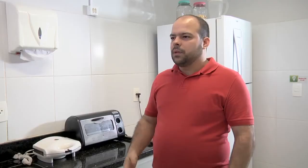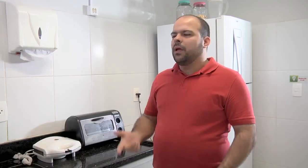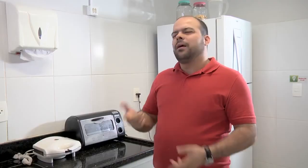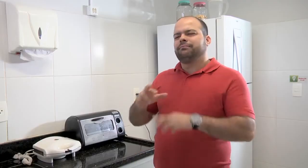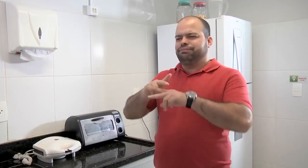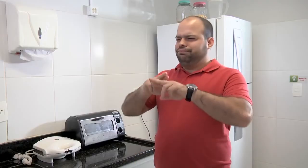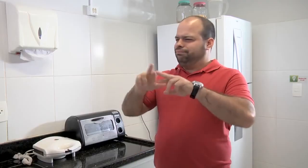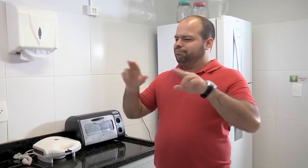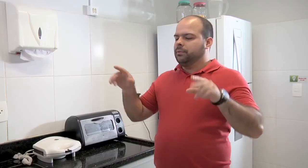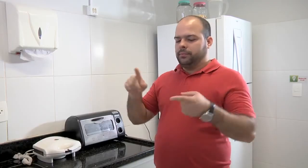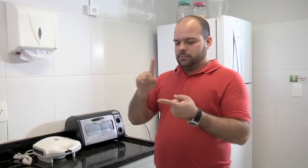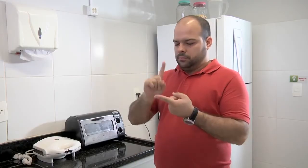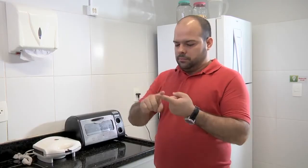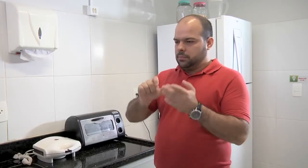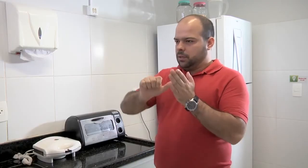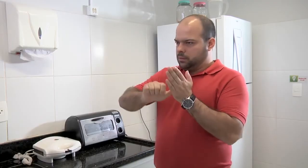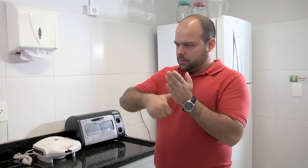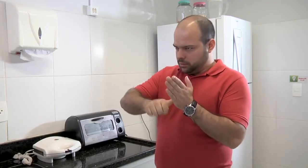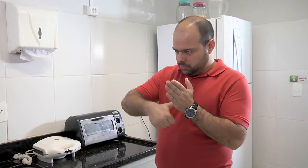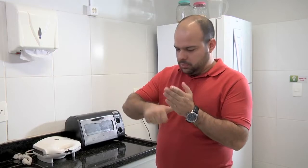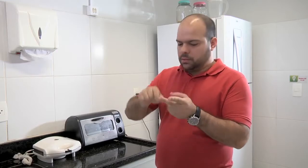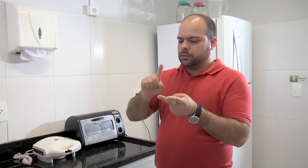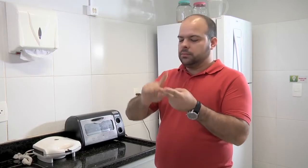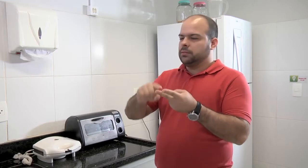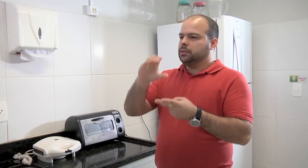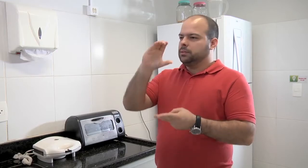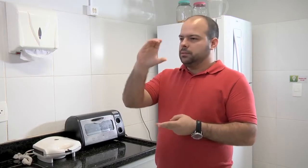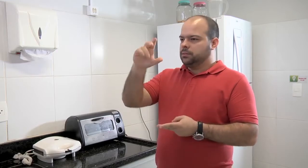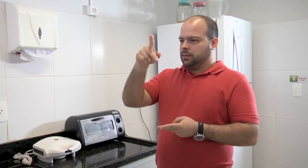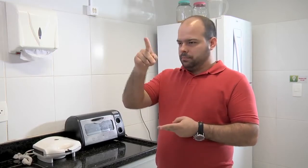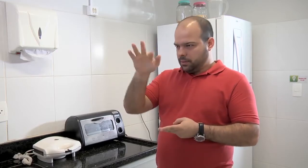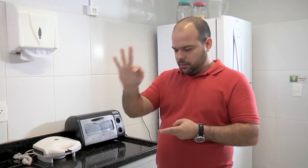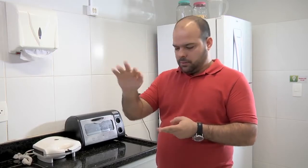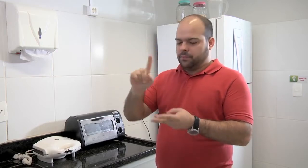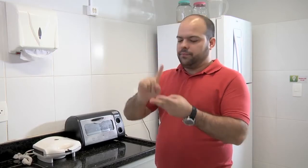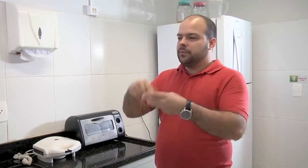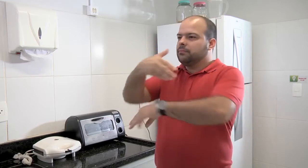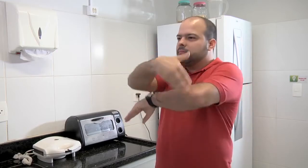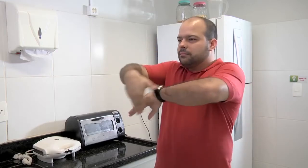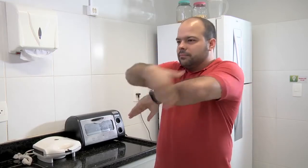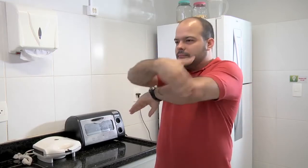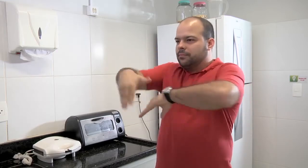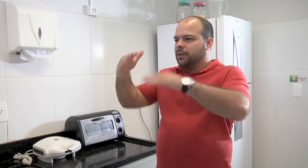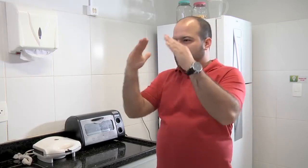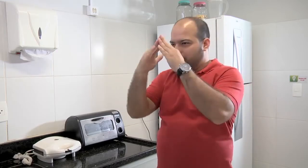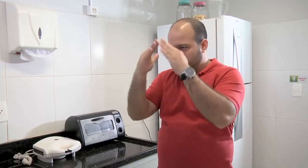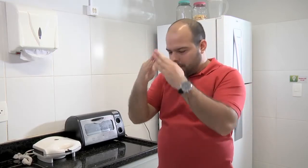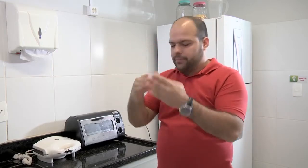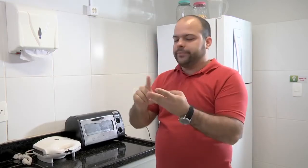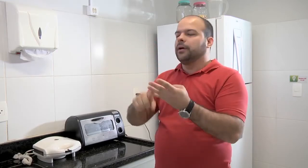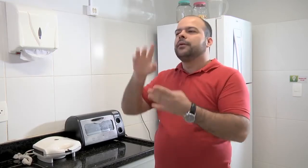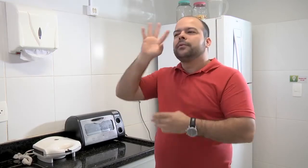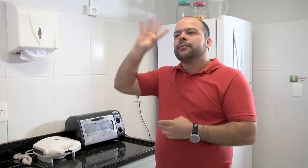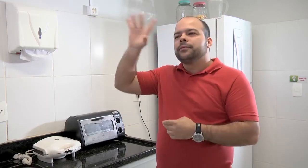ah! Vários. Identidade, CPF, endereço